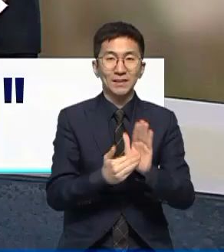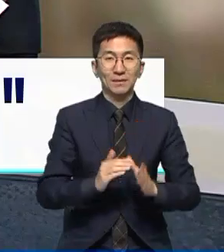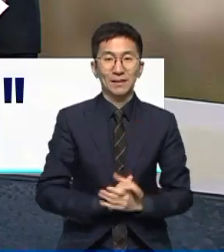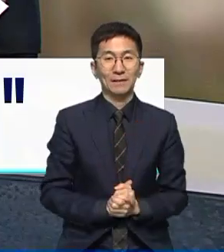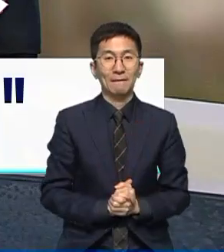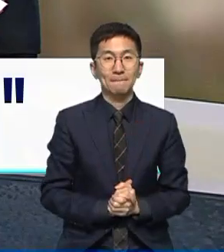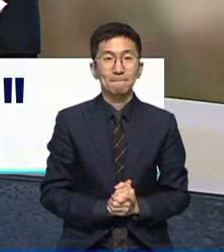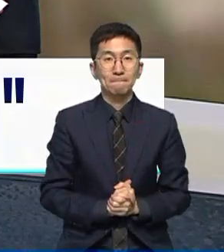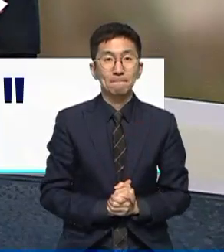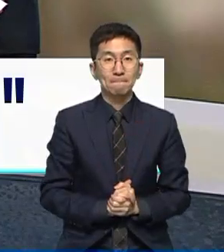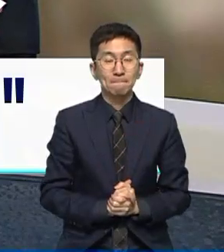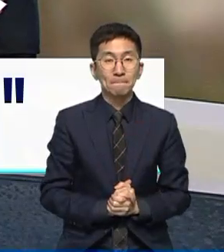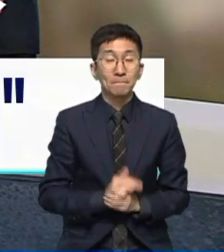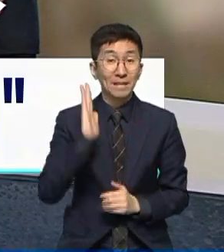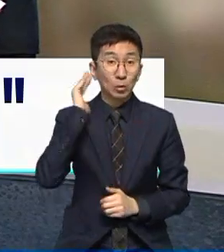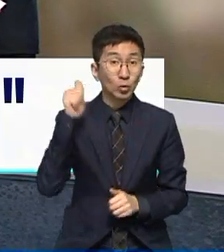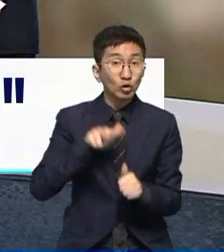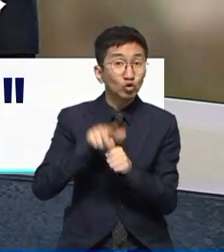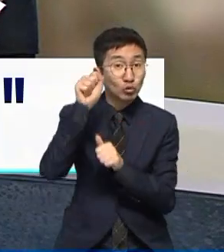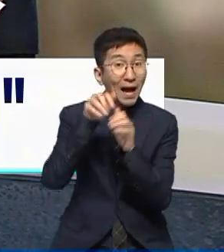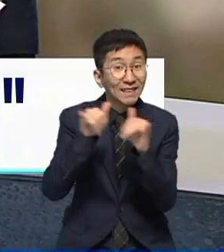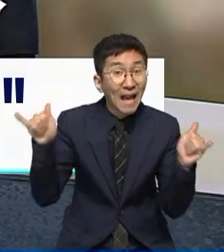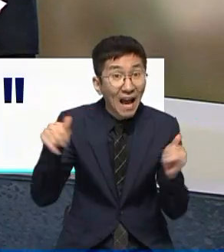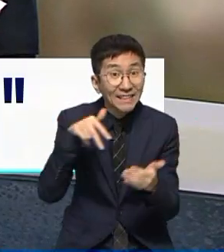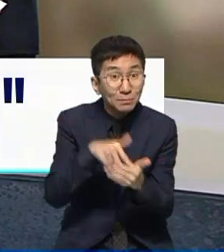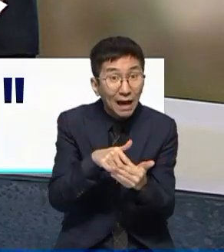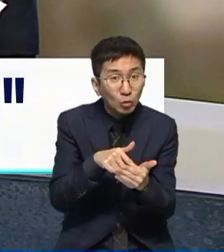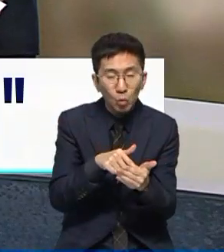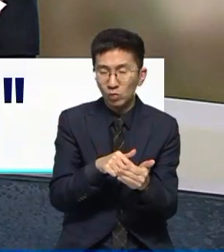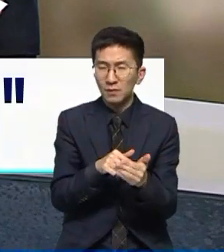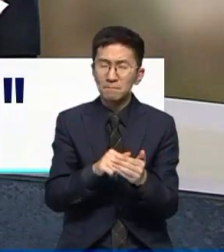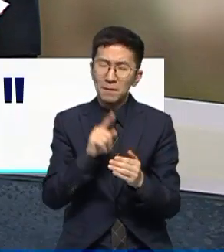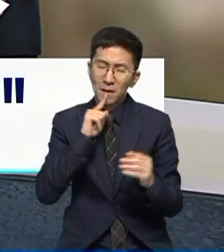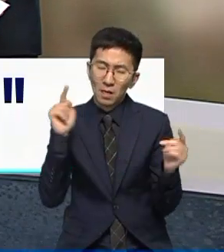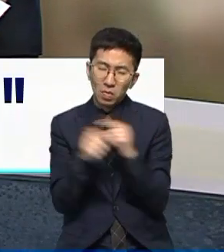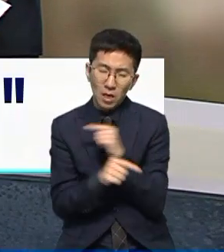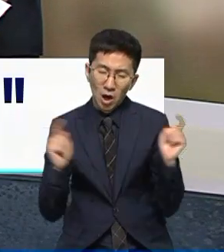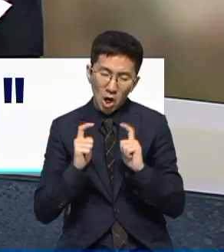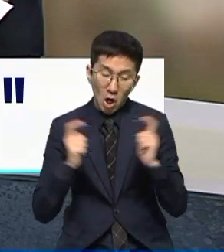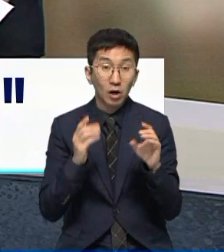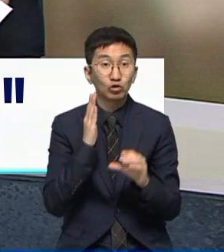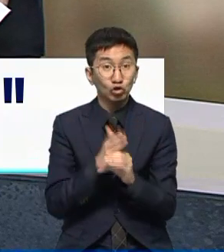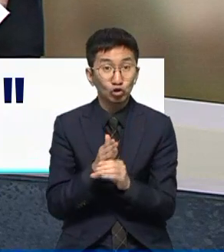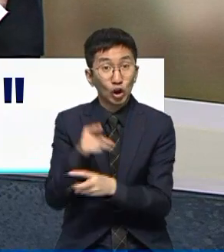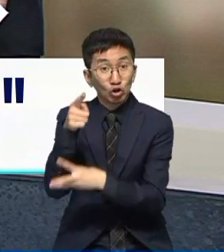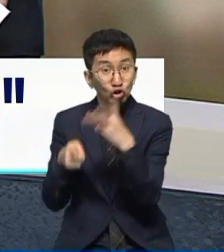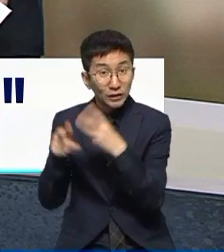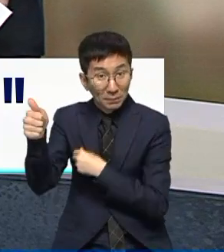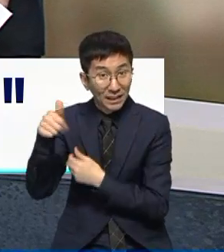(앵커) 대선 후보들도 이 사안을 놓고 치열하게 맞붙었습니다. 국민의힘 윤석열 후보는 공수처가 미친